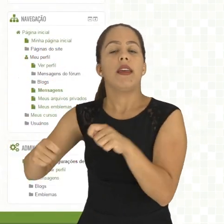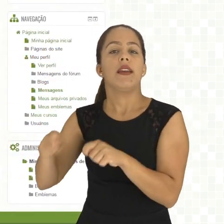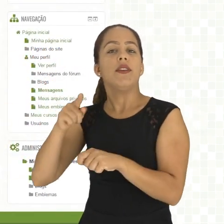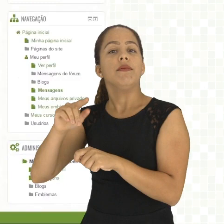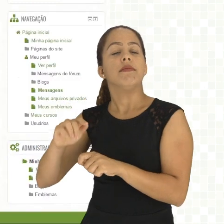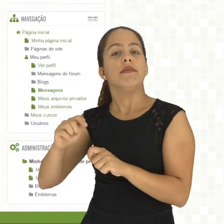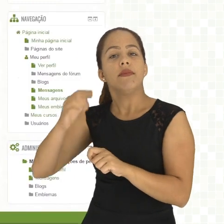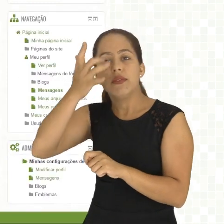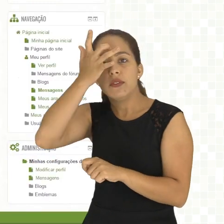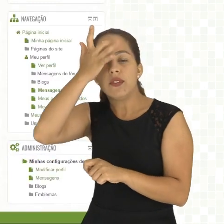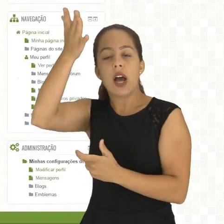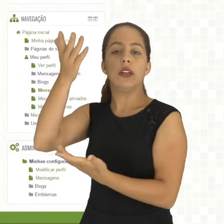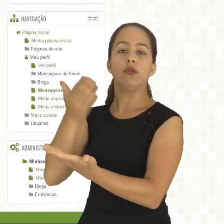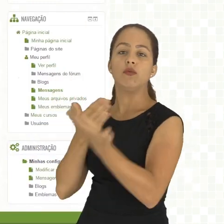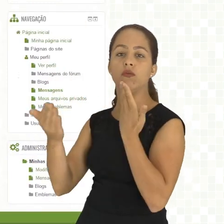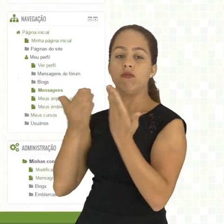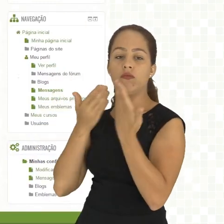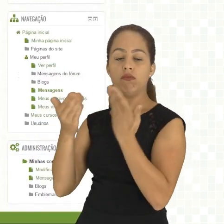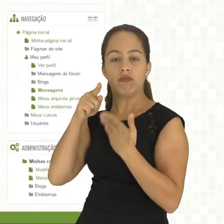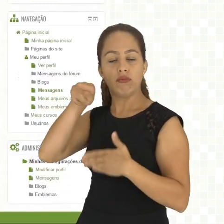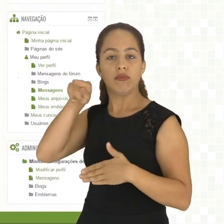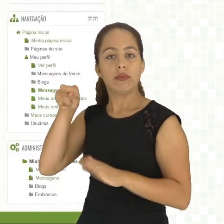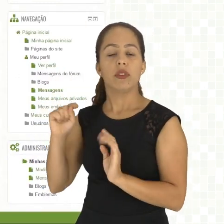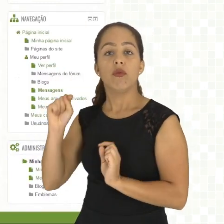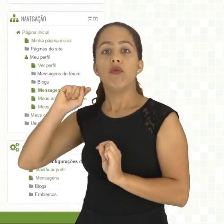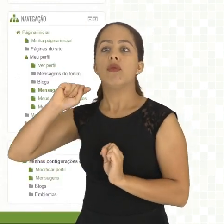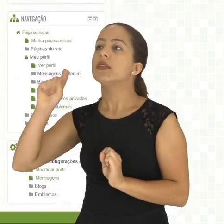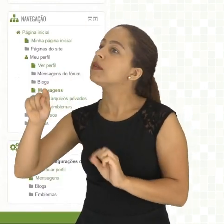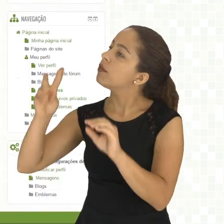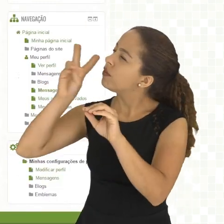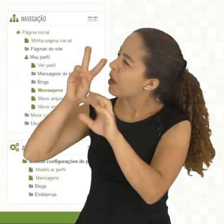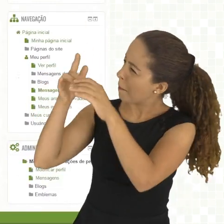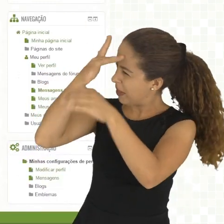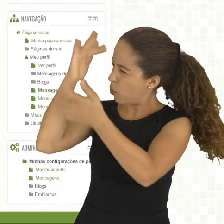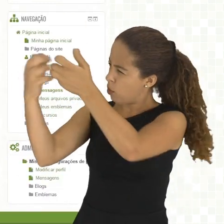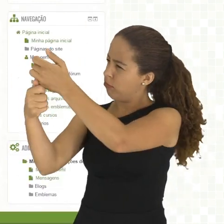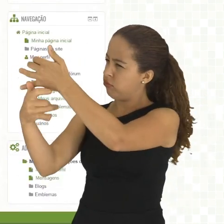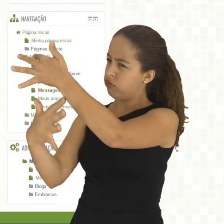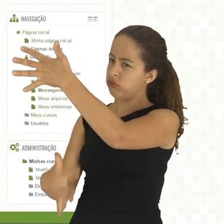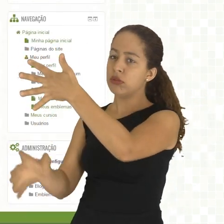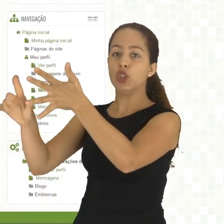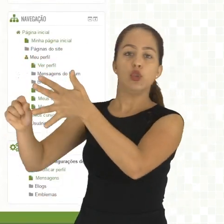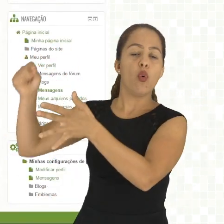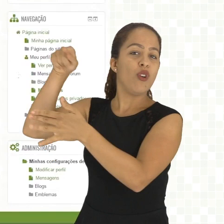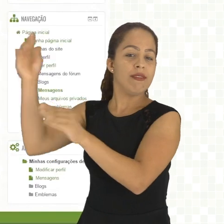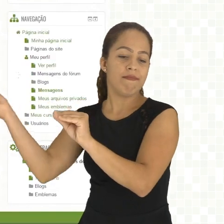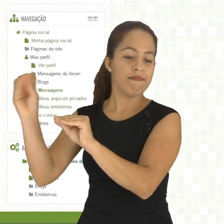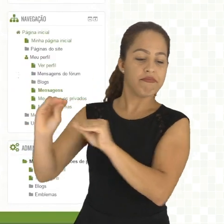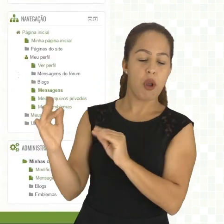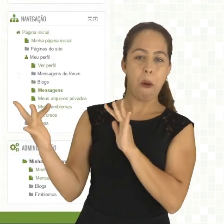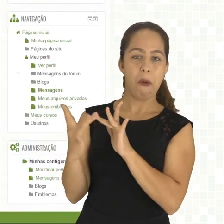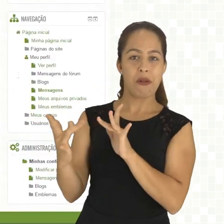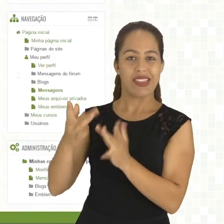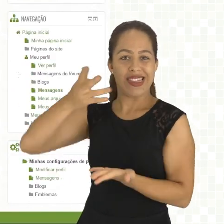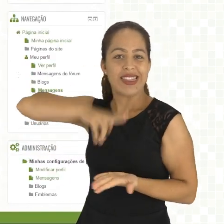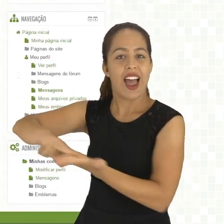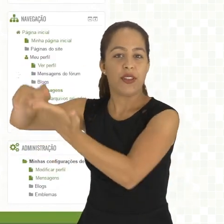trocadas com ela mais facilmente então sempre adicione alguém que você entre em